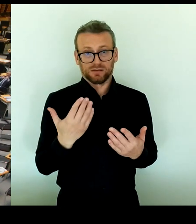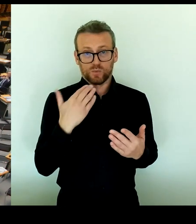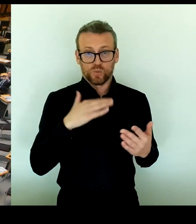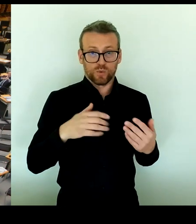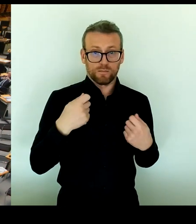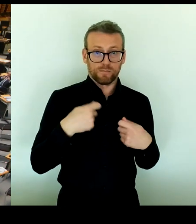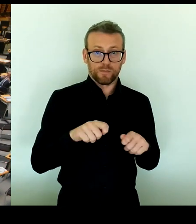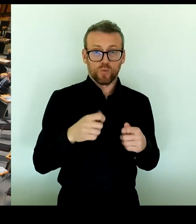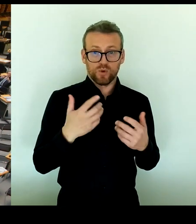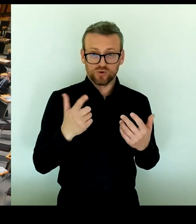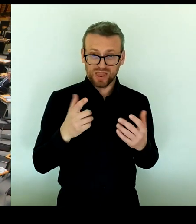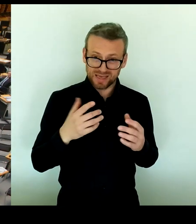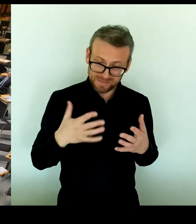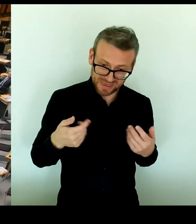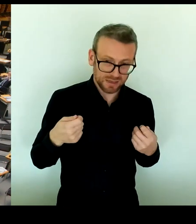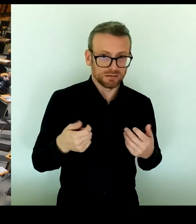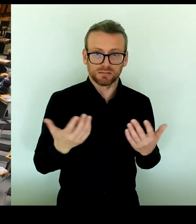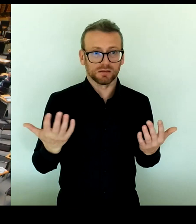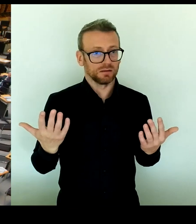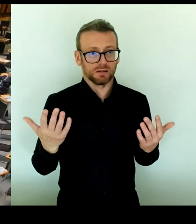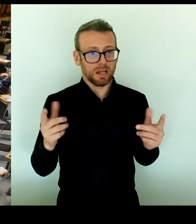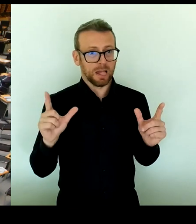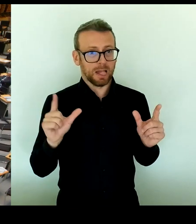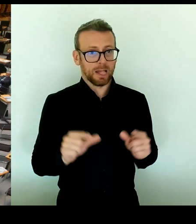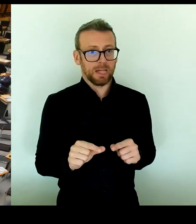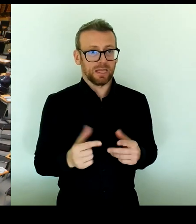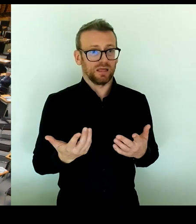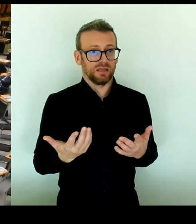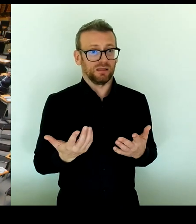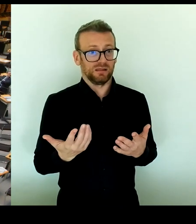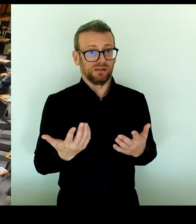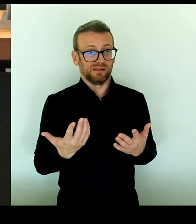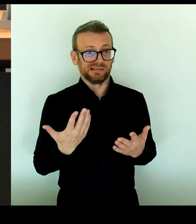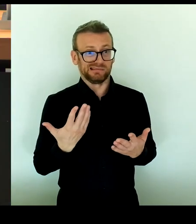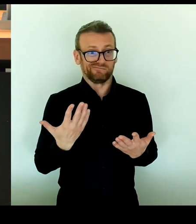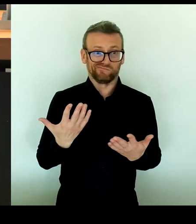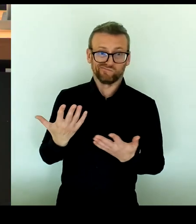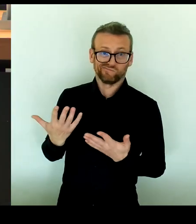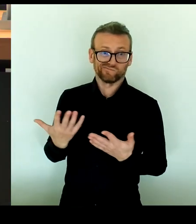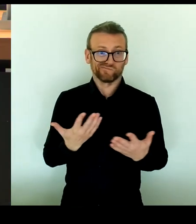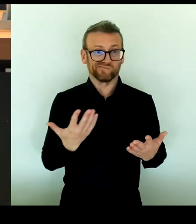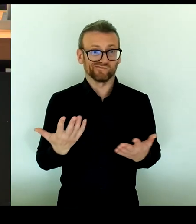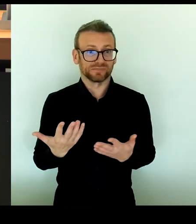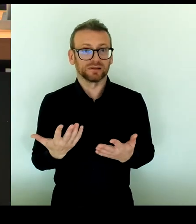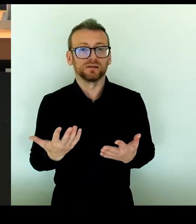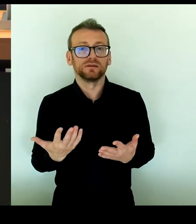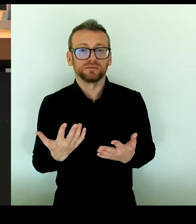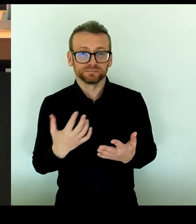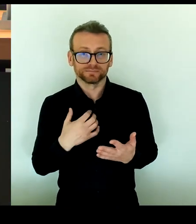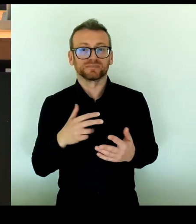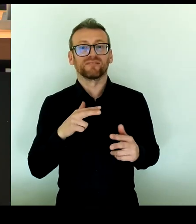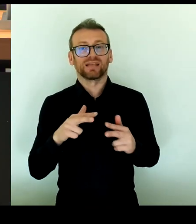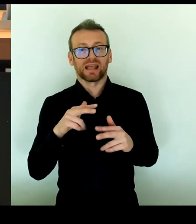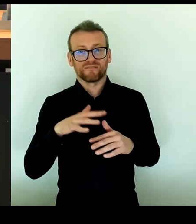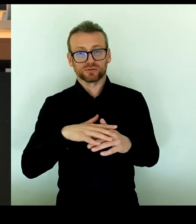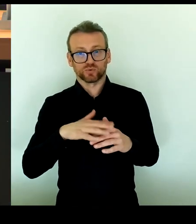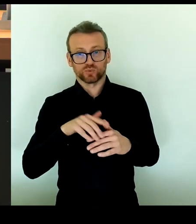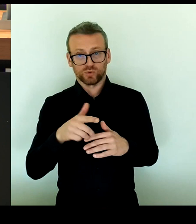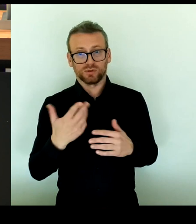gehört und oft vor Senatoren Long könnten wir uns diese ganze Debatte sparen. Gucken Sie bitte in das Handlungsprogramm zur Beschleunigung